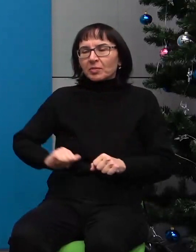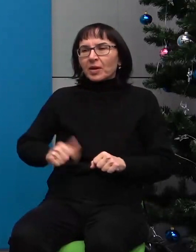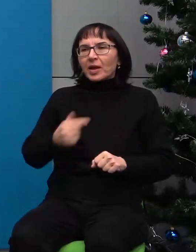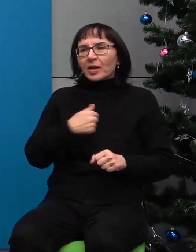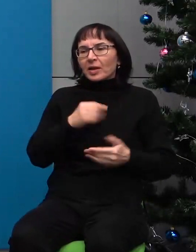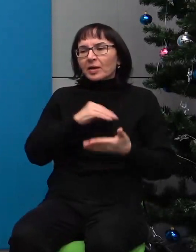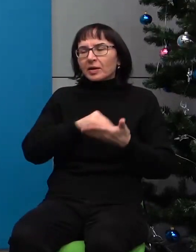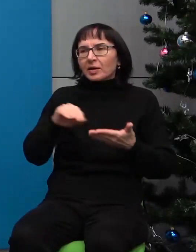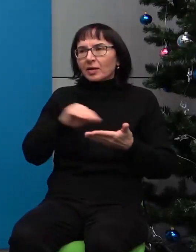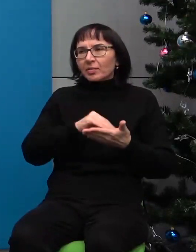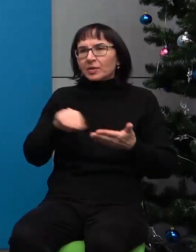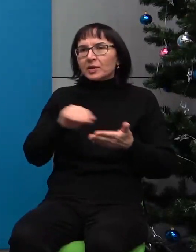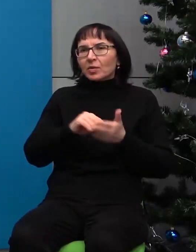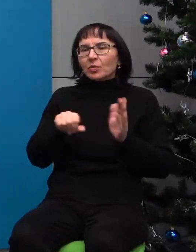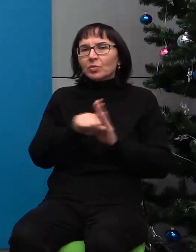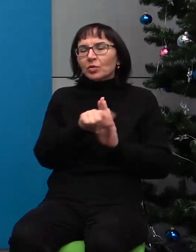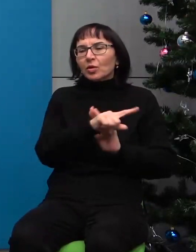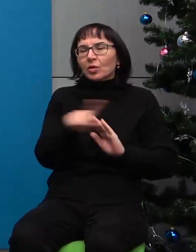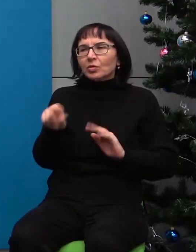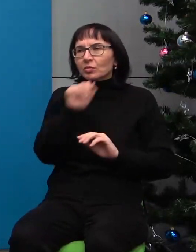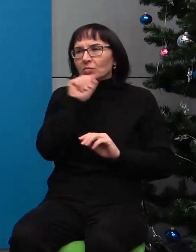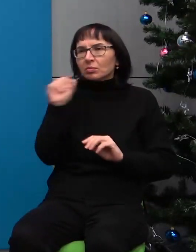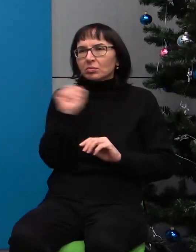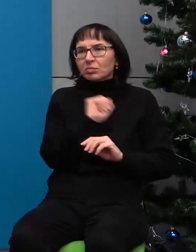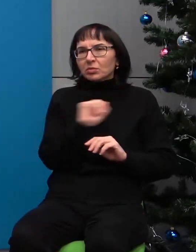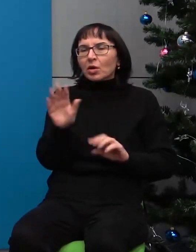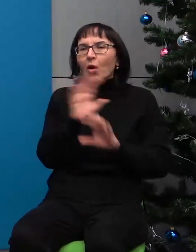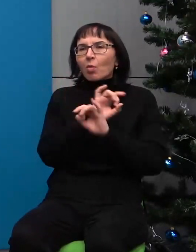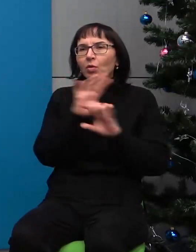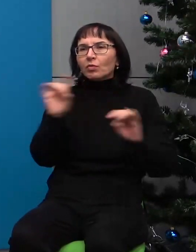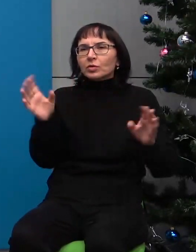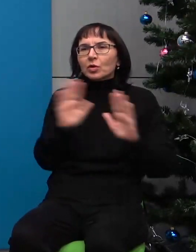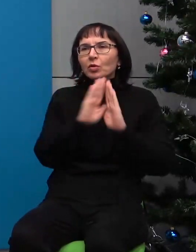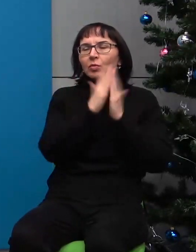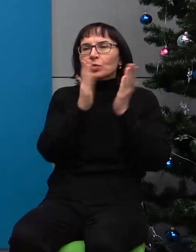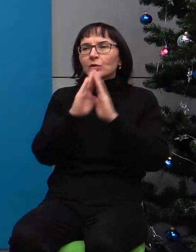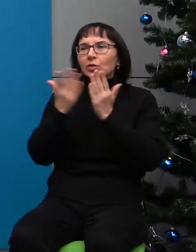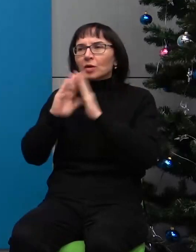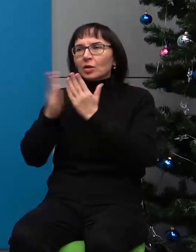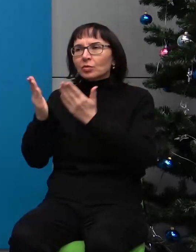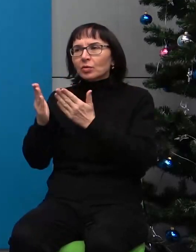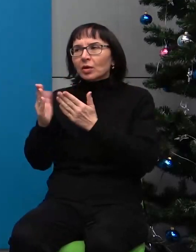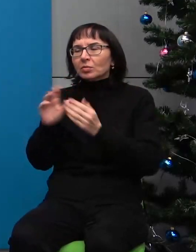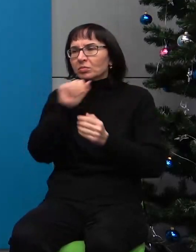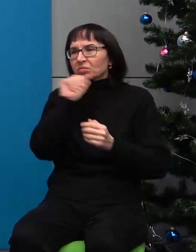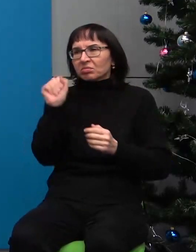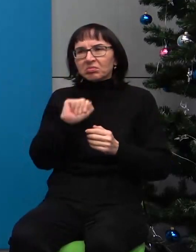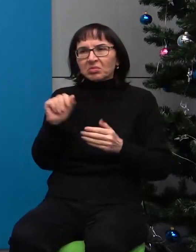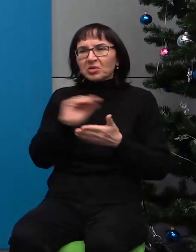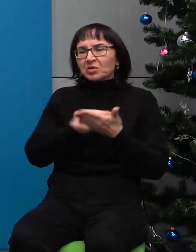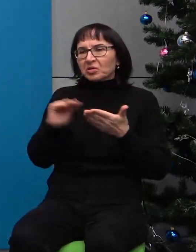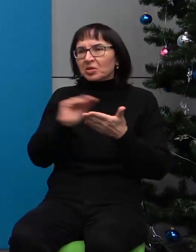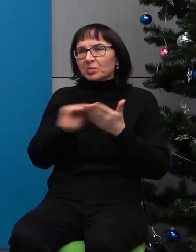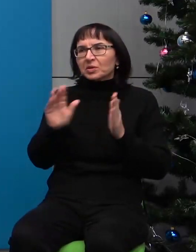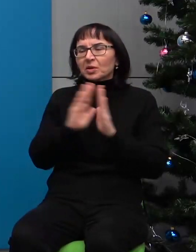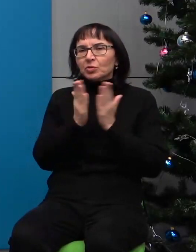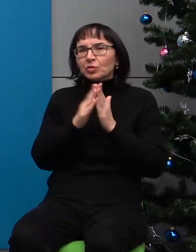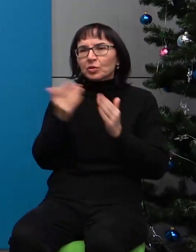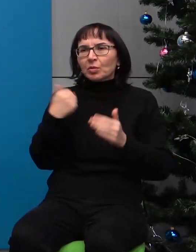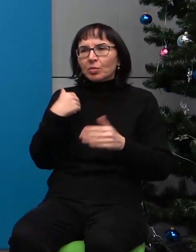i żaden z profesorów literatury, które o Tyrmandzie były dziesiątki artykułów, nikt nigdy nie usiadł i napisał o nim książki.